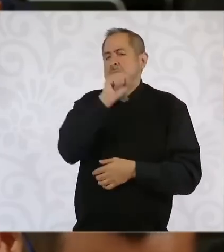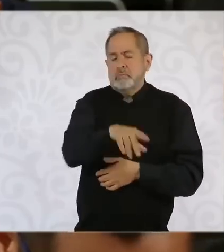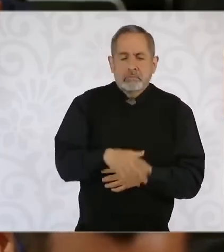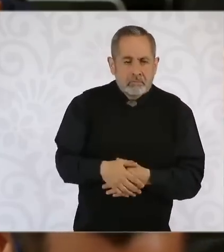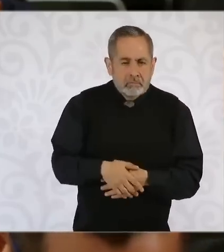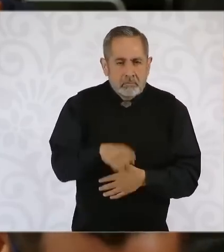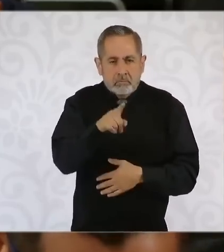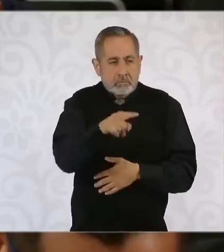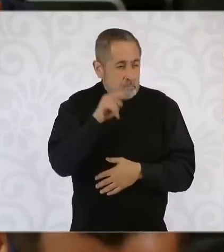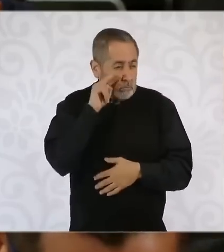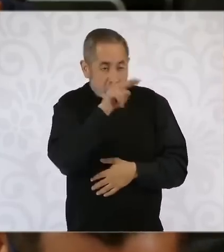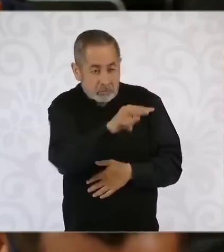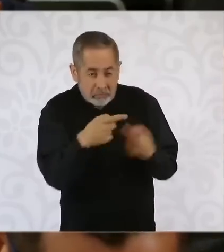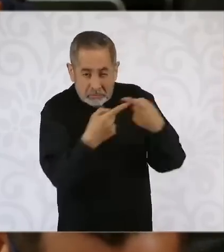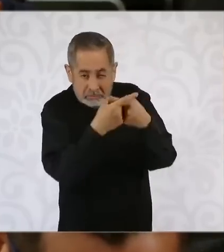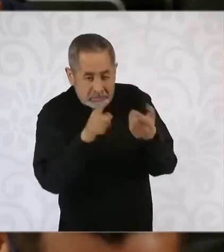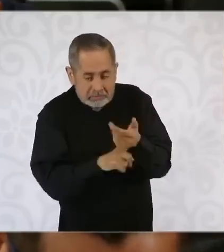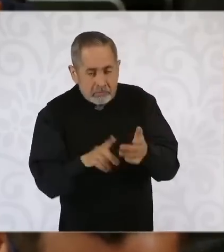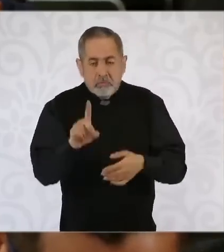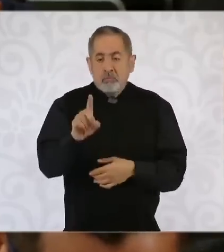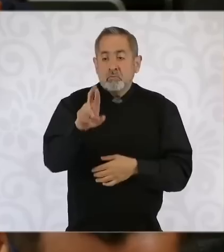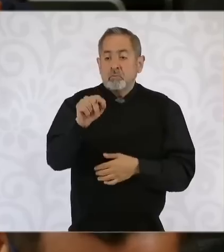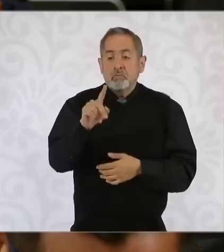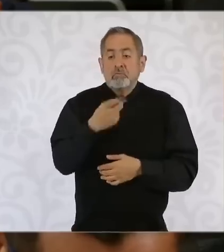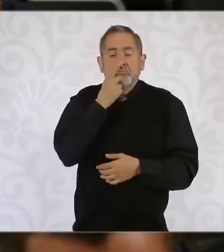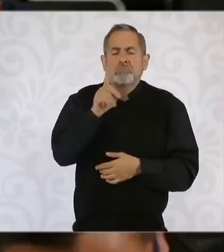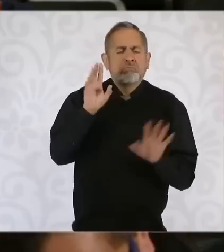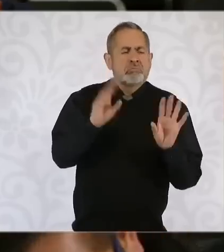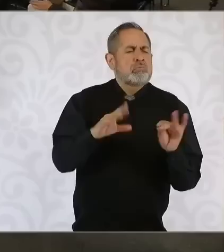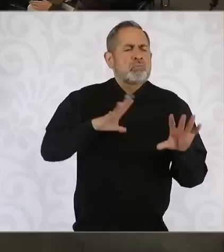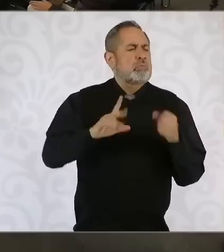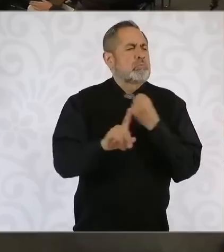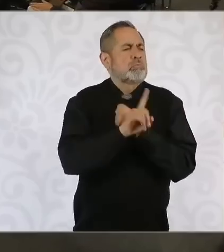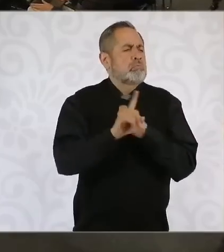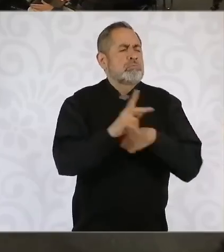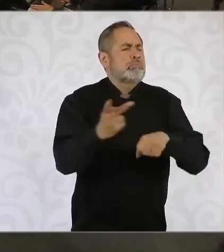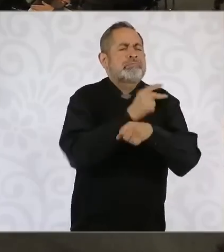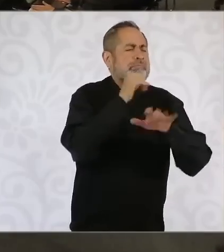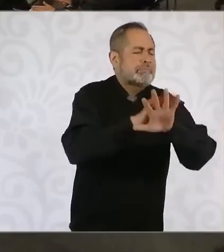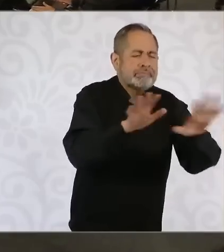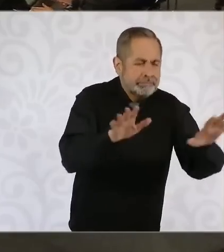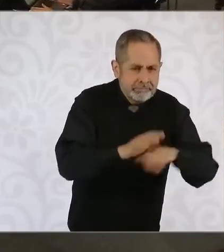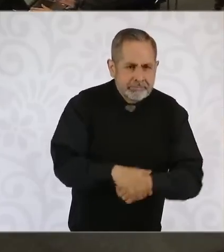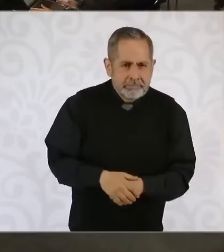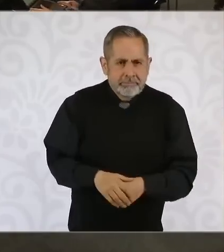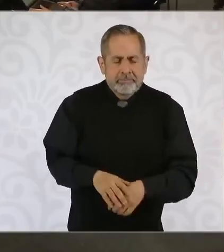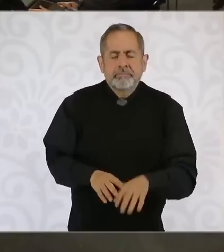conflicto durazo no lo ve pero si usted o otra person vamos a hacer lo siguiente si te parece